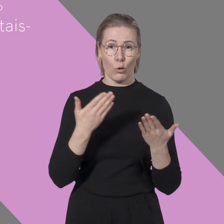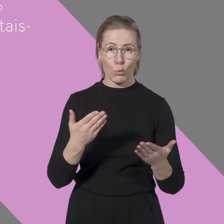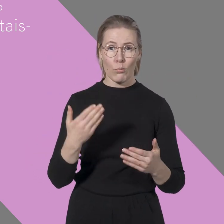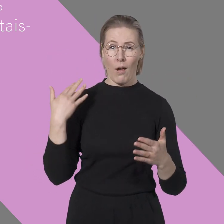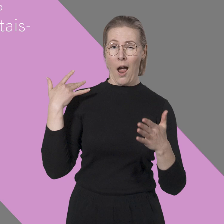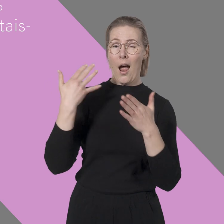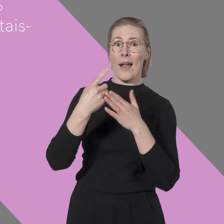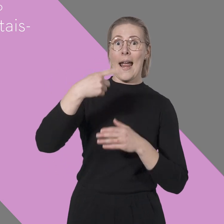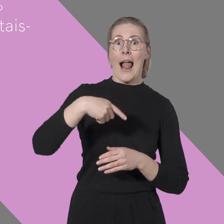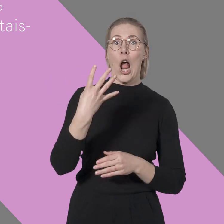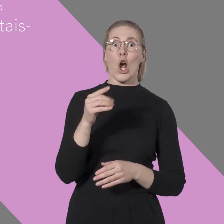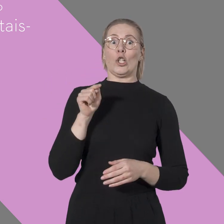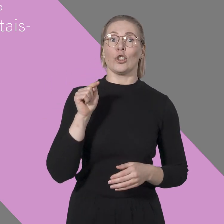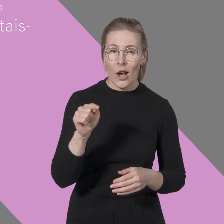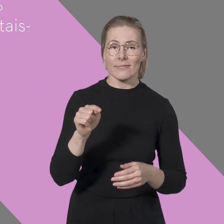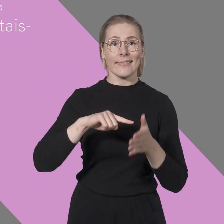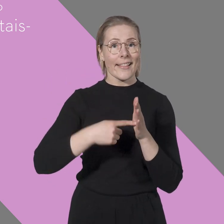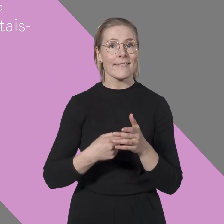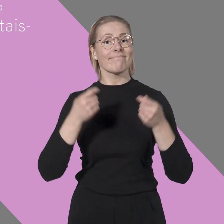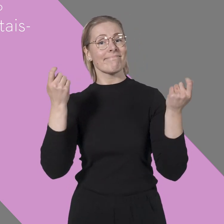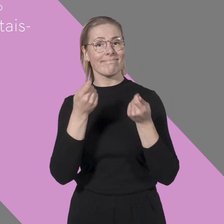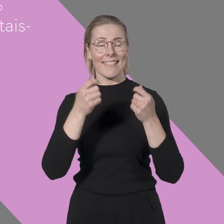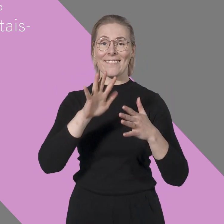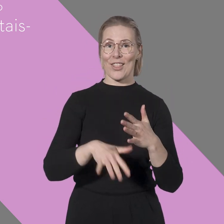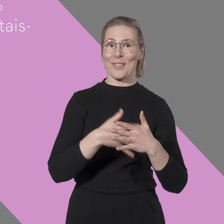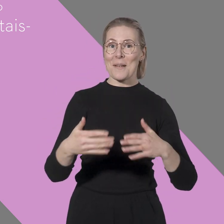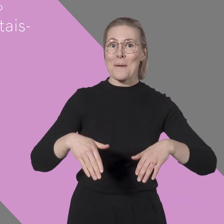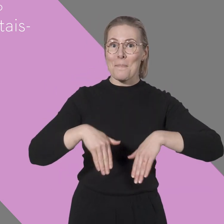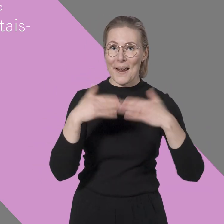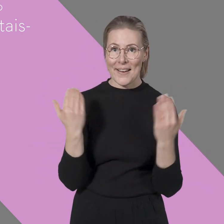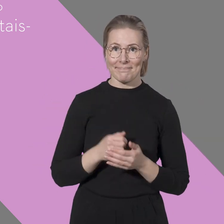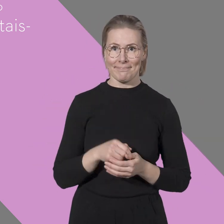Viittomakielen päivää vietetään nyt jo 14. kertaa, -